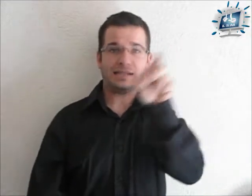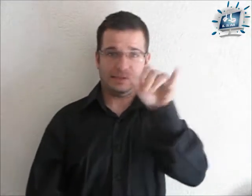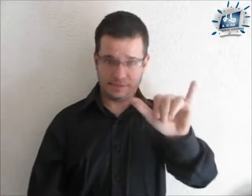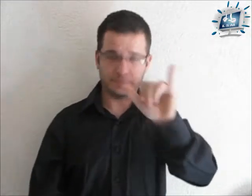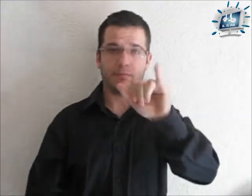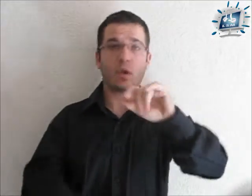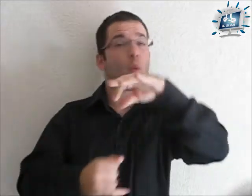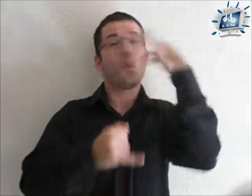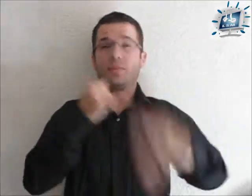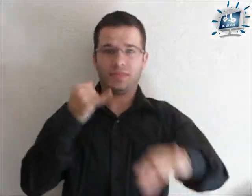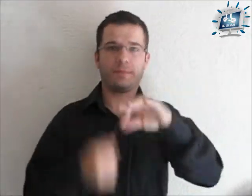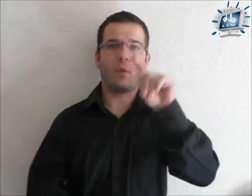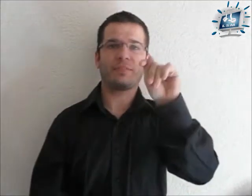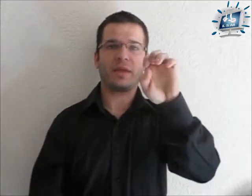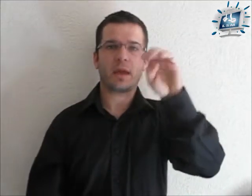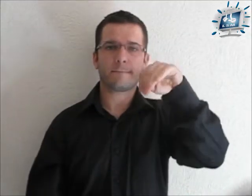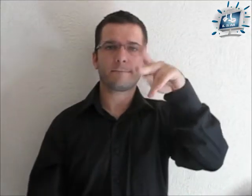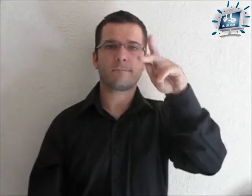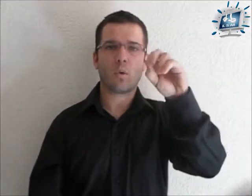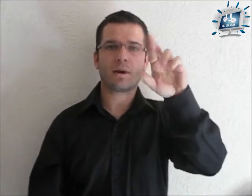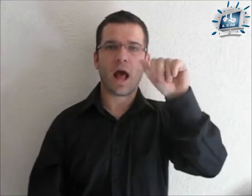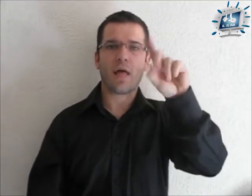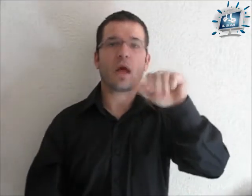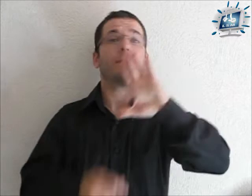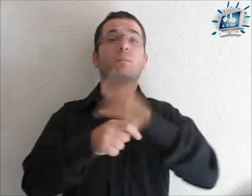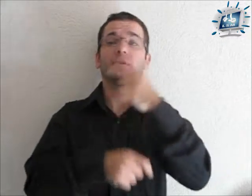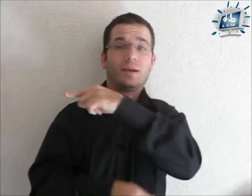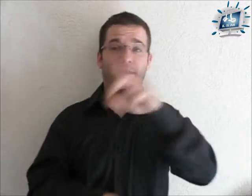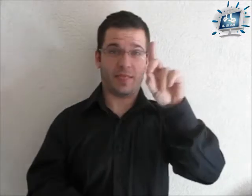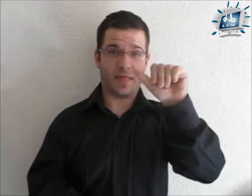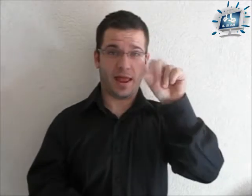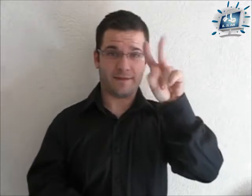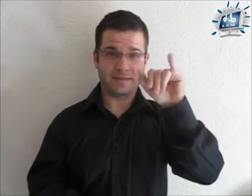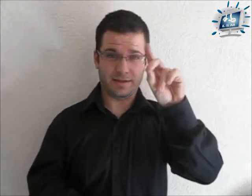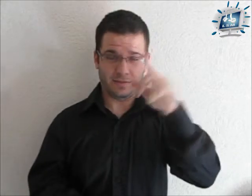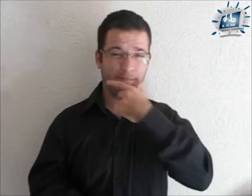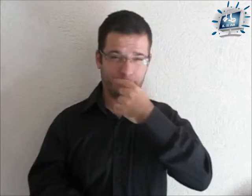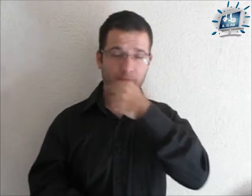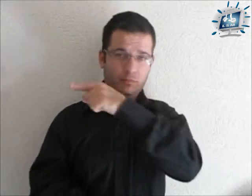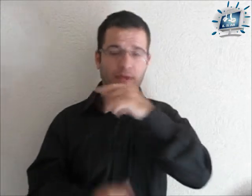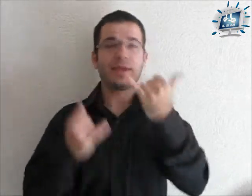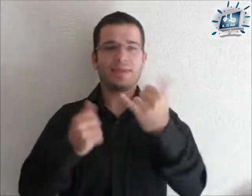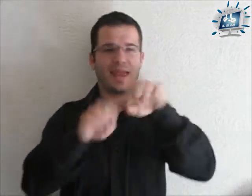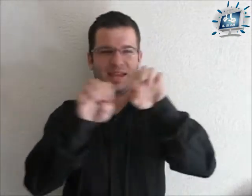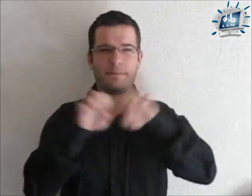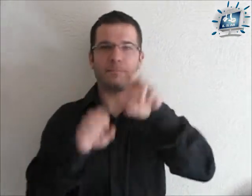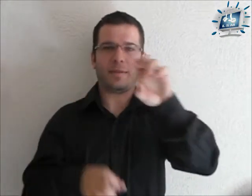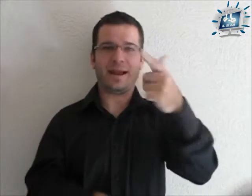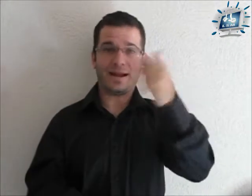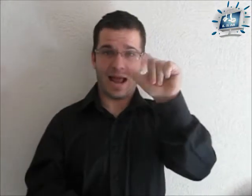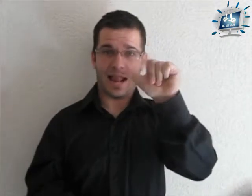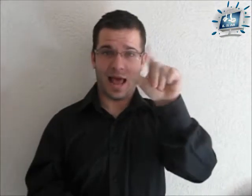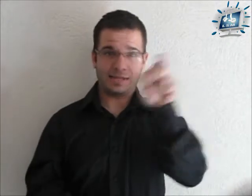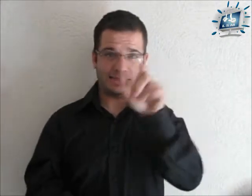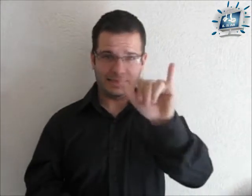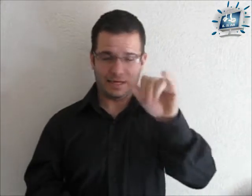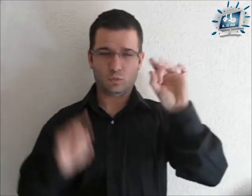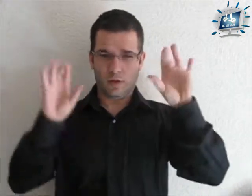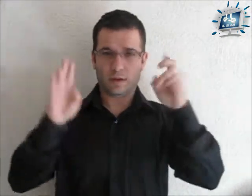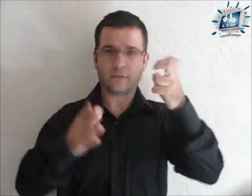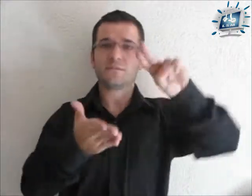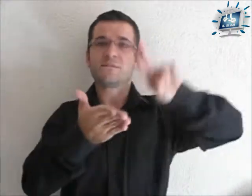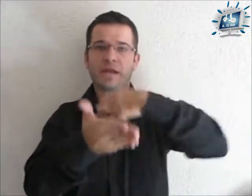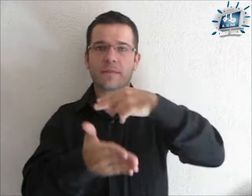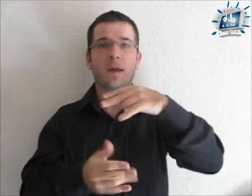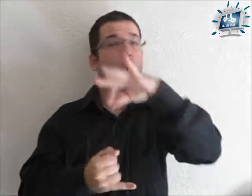porque él y el equipo ya firmaron el contrato de que será última temporada pero a ver qué pasa si podrá renovar el contrato.